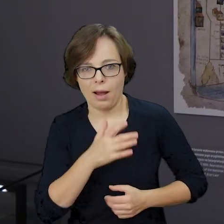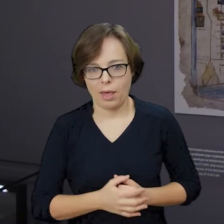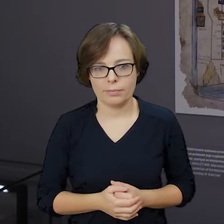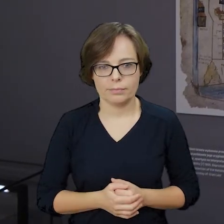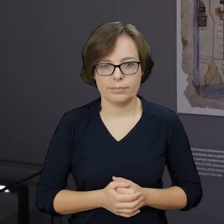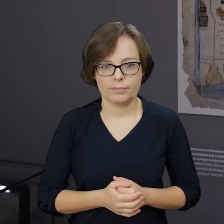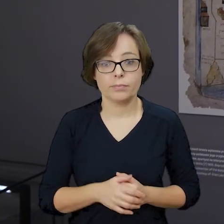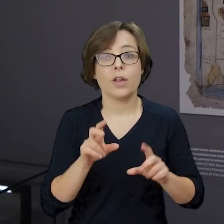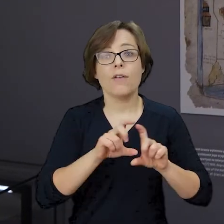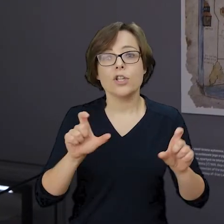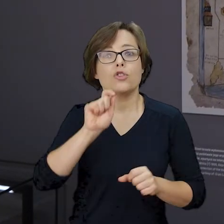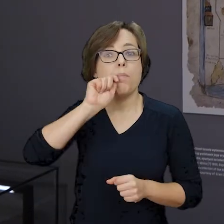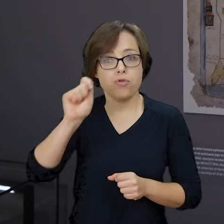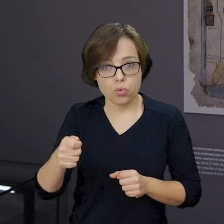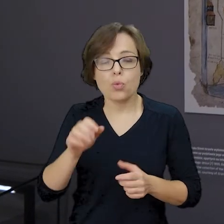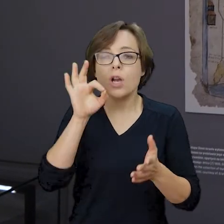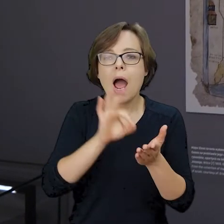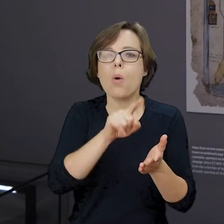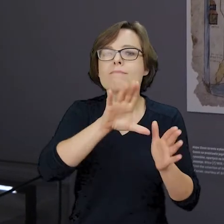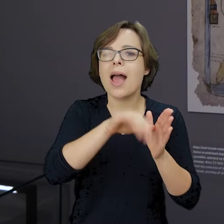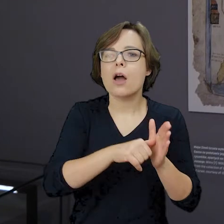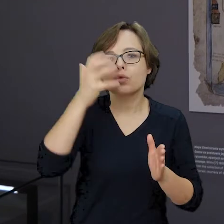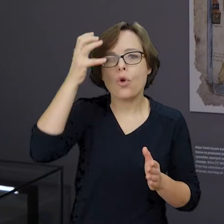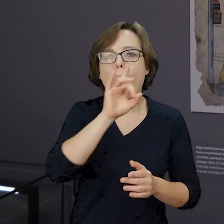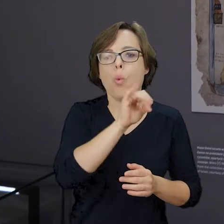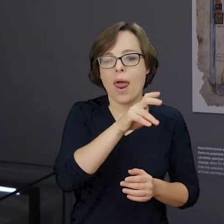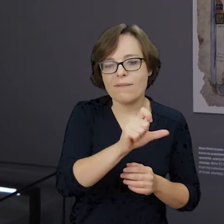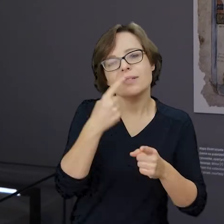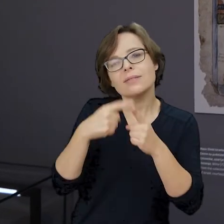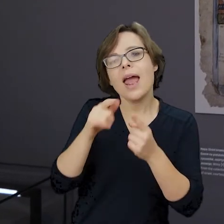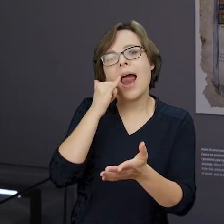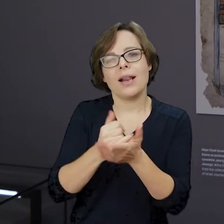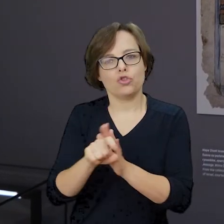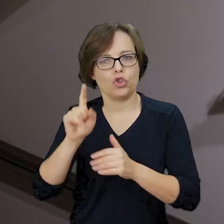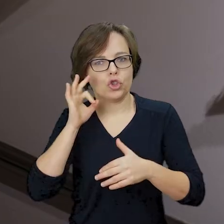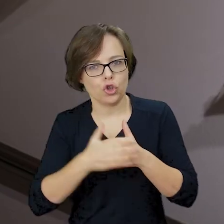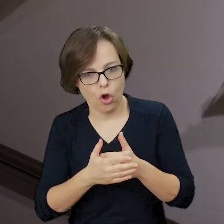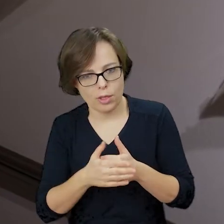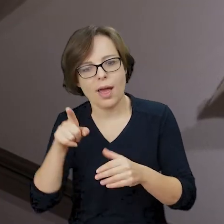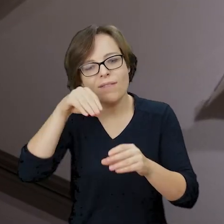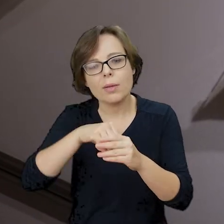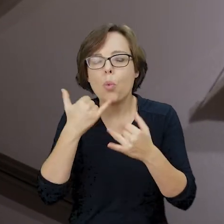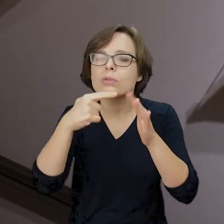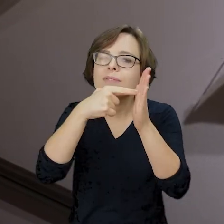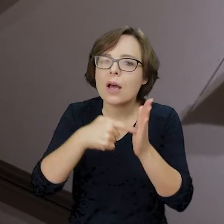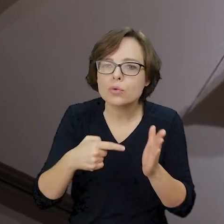W trakcie podróży wysyła z Królewca list do żony, który był połączeniem wskazówek i etycznych nauk Tory.